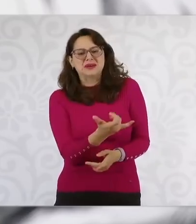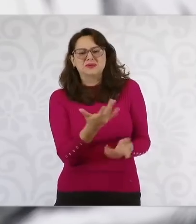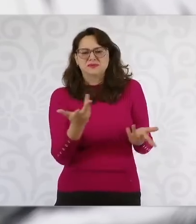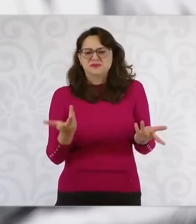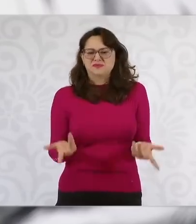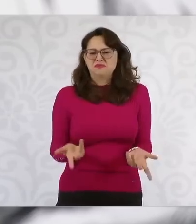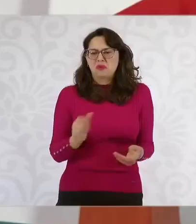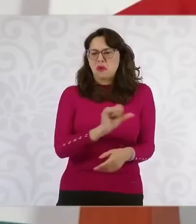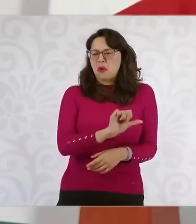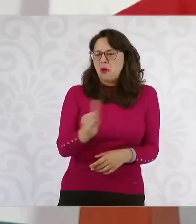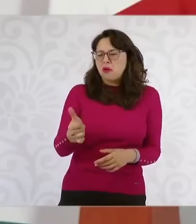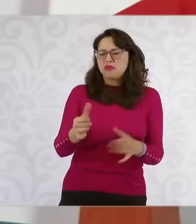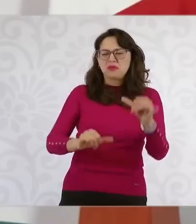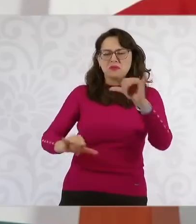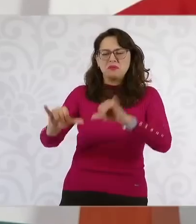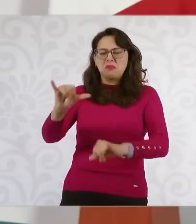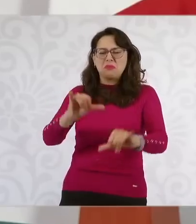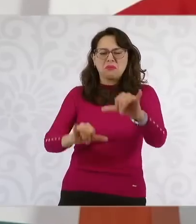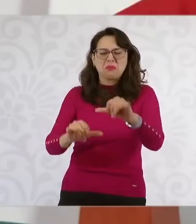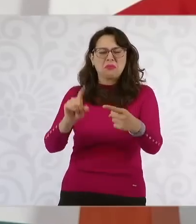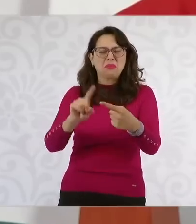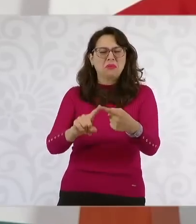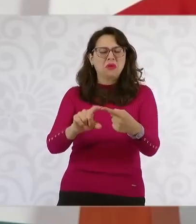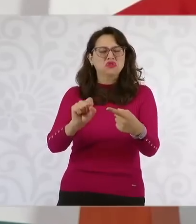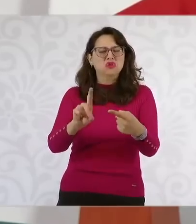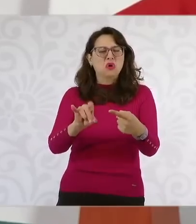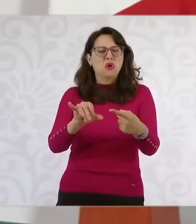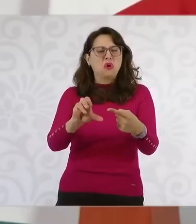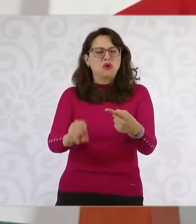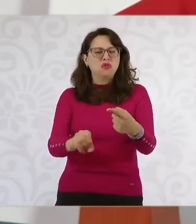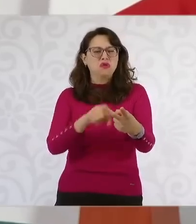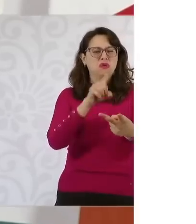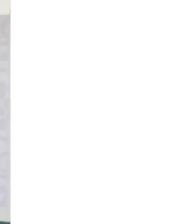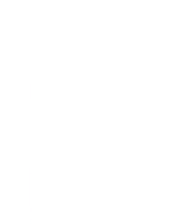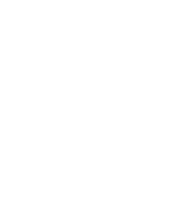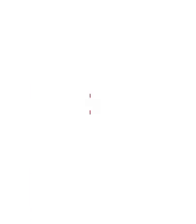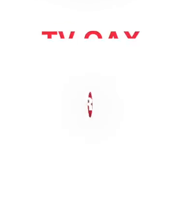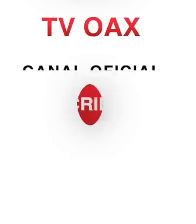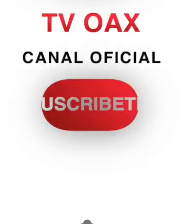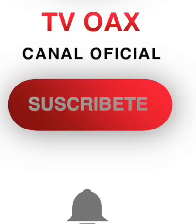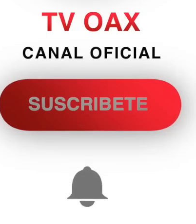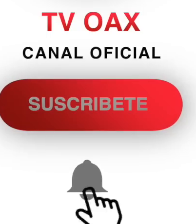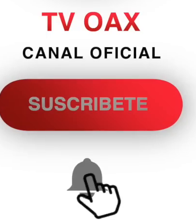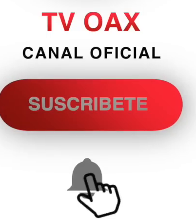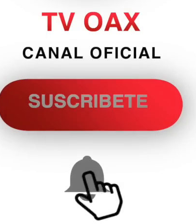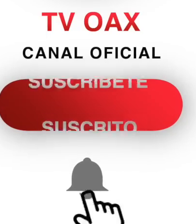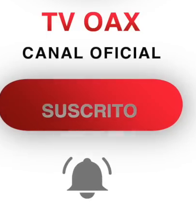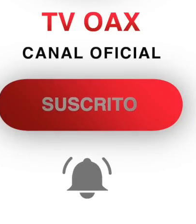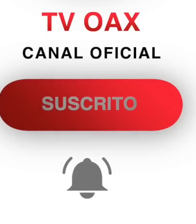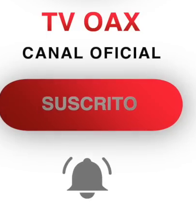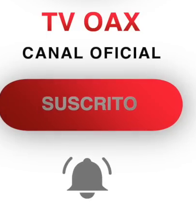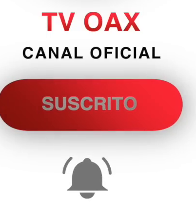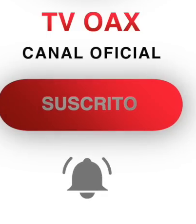químicas esenciales como el hidróxido de sodio y la acetona no se observa el uso de equipo de